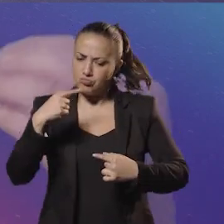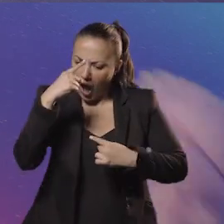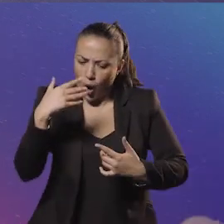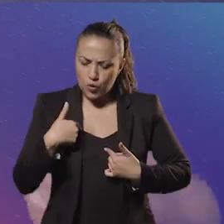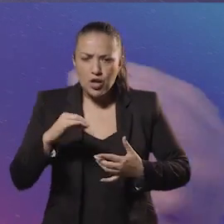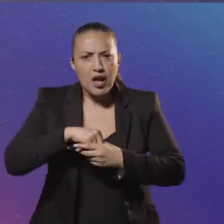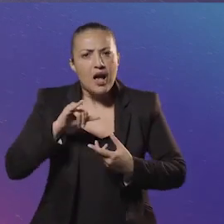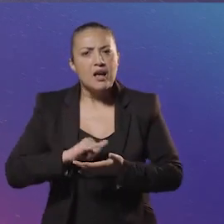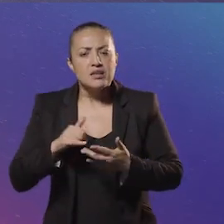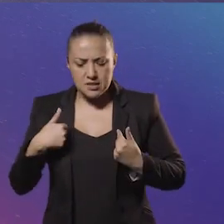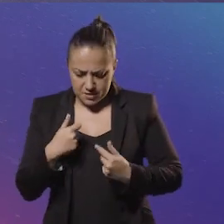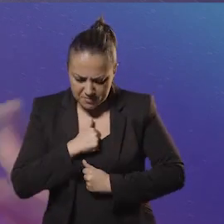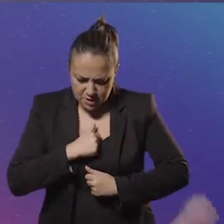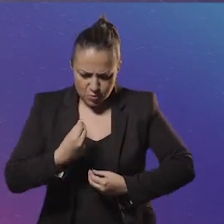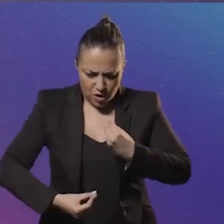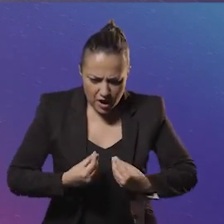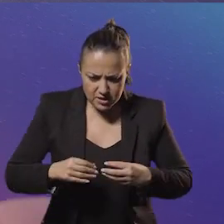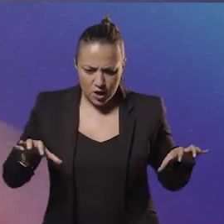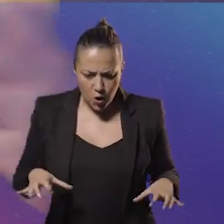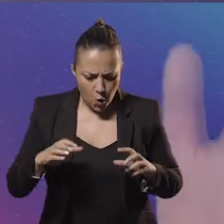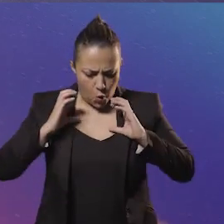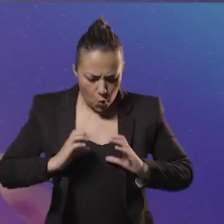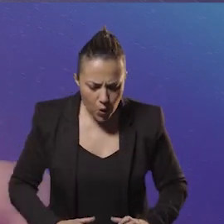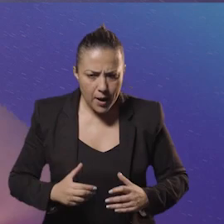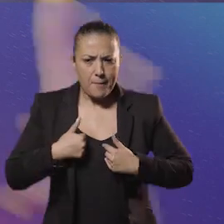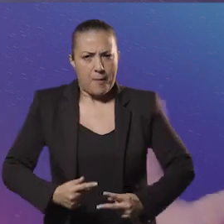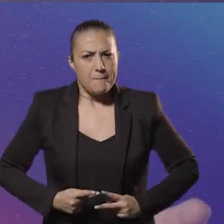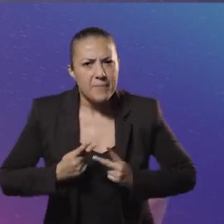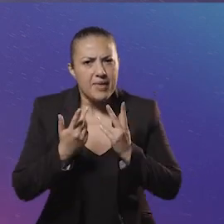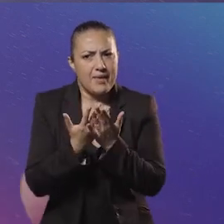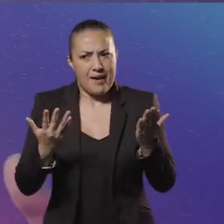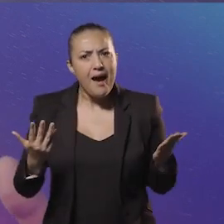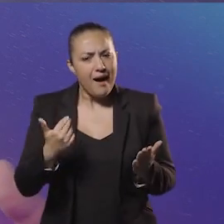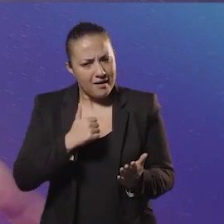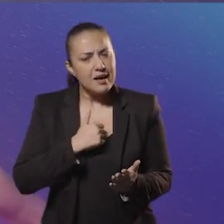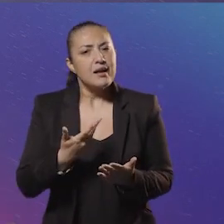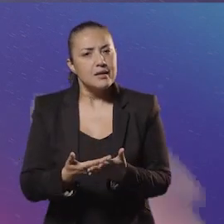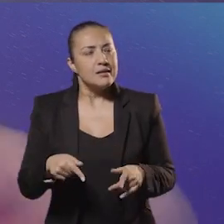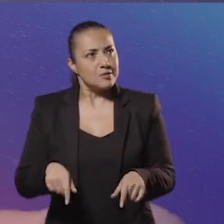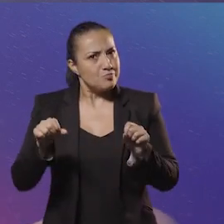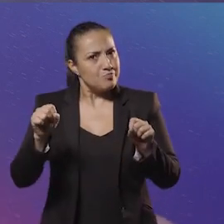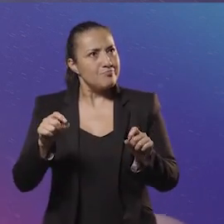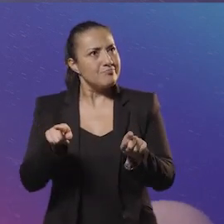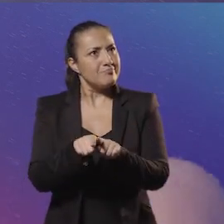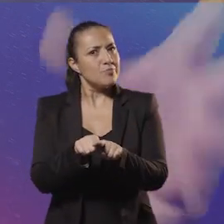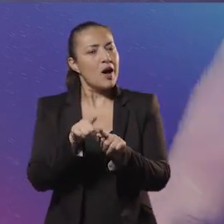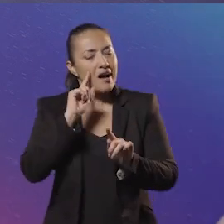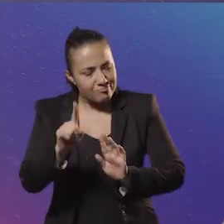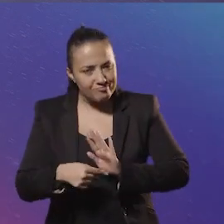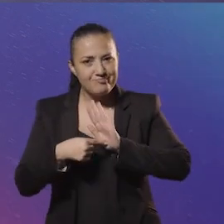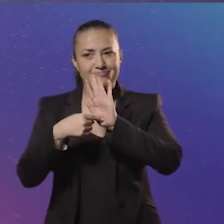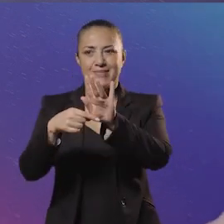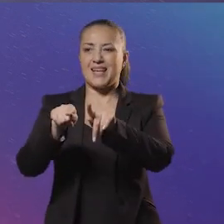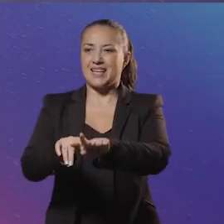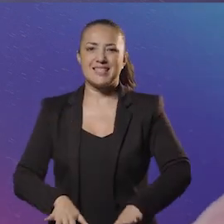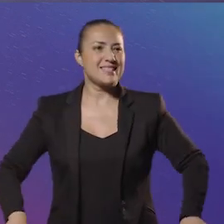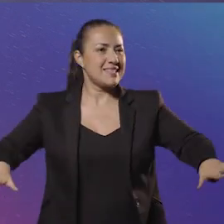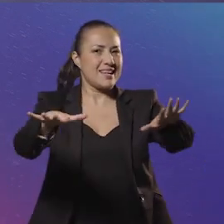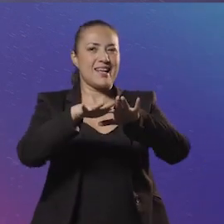que hacemos cotidianamente con nosotras mismas, con nuestro cuerpo, con nuestra vida misma, eso mismo también resulta reflejándose en ese espacio